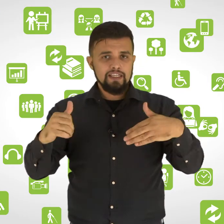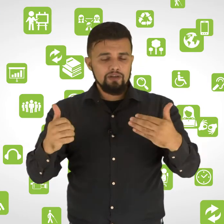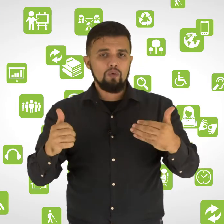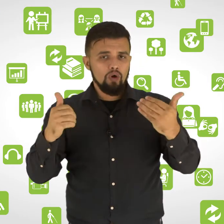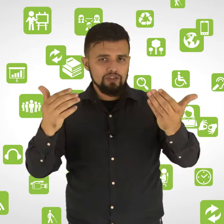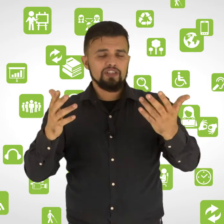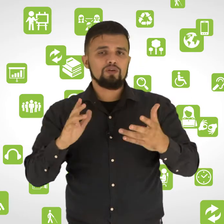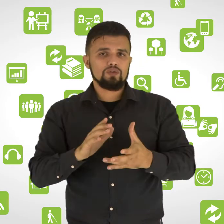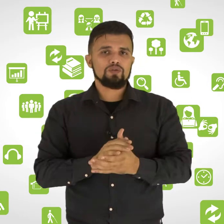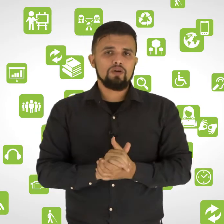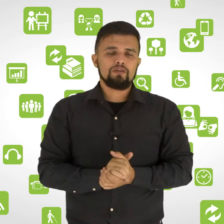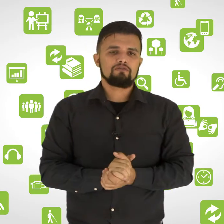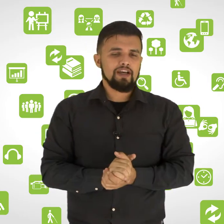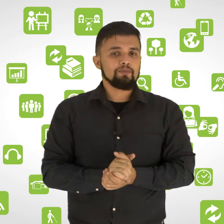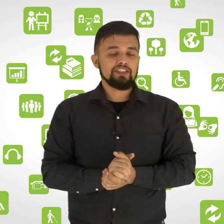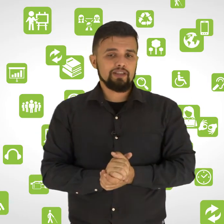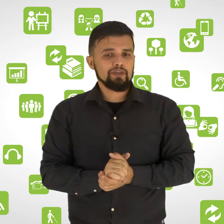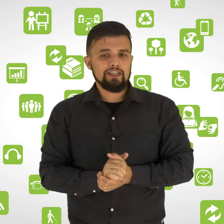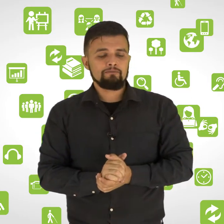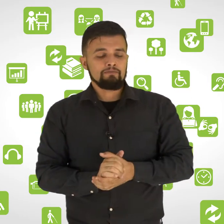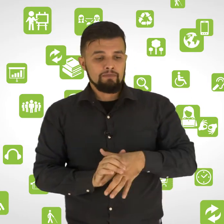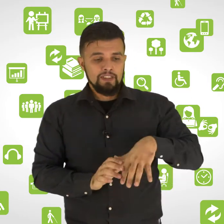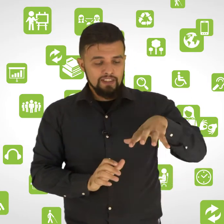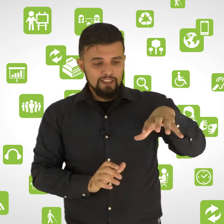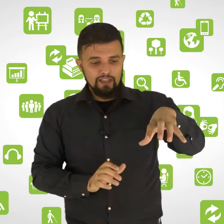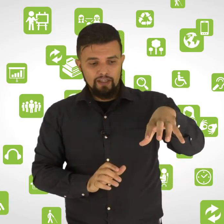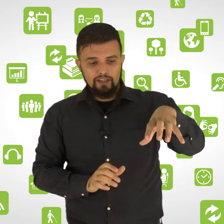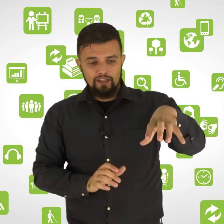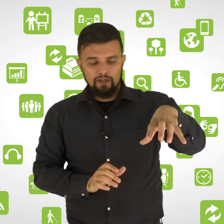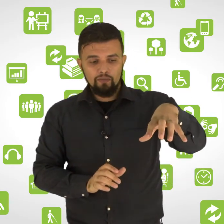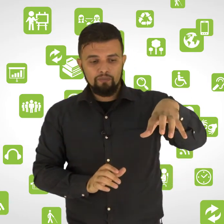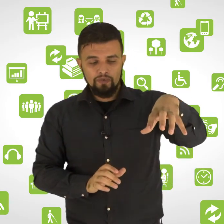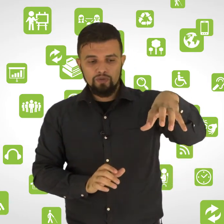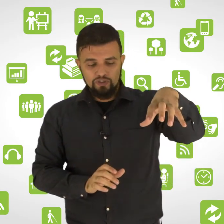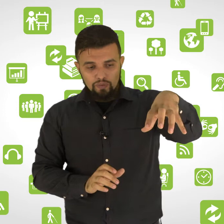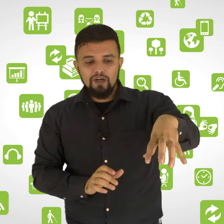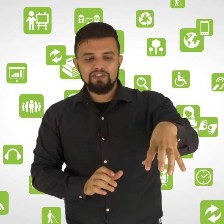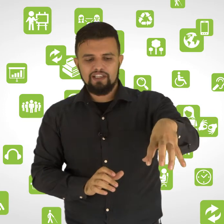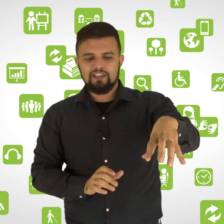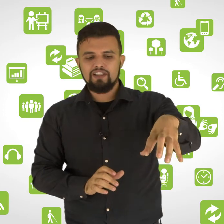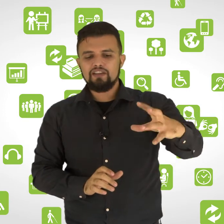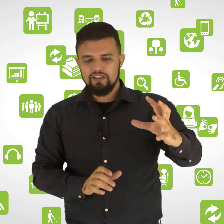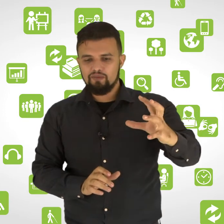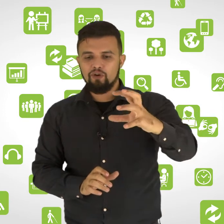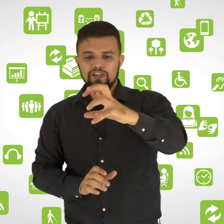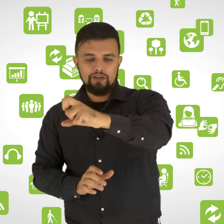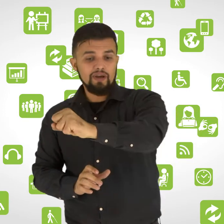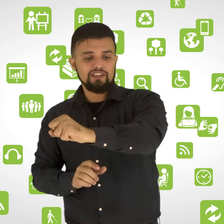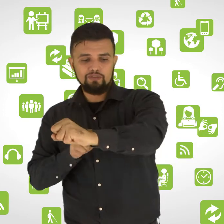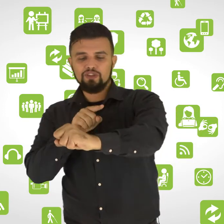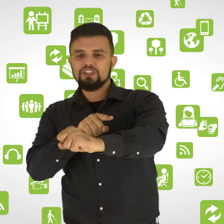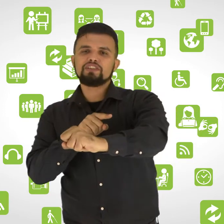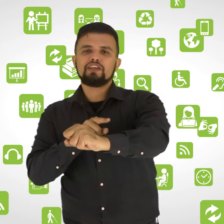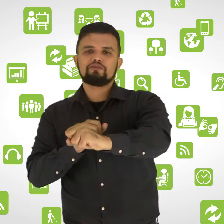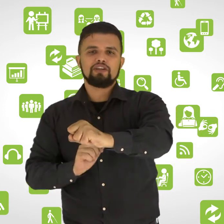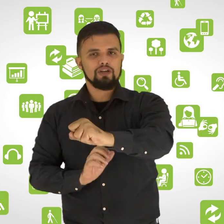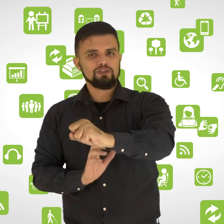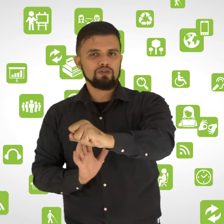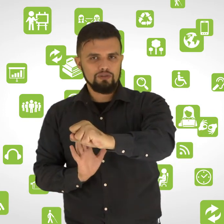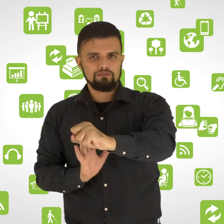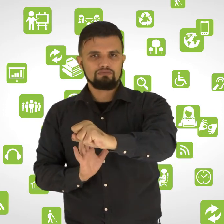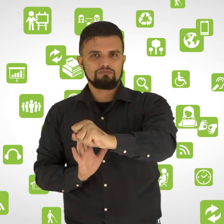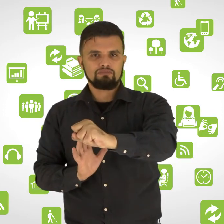e o outro interlocutor vai perceber que se o cão está e ele mordeu, essa mordida se refere ao cachorro.